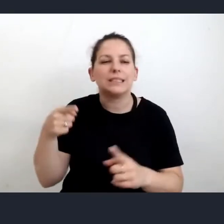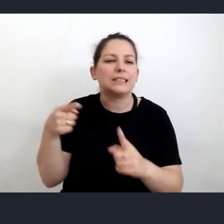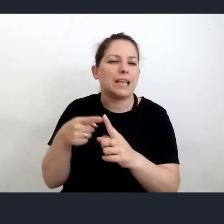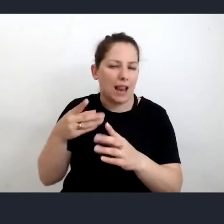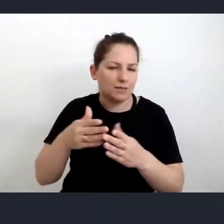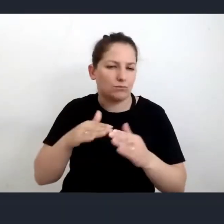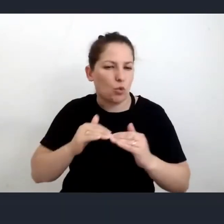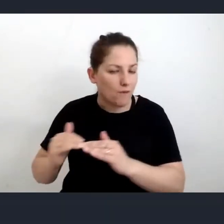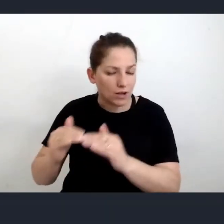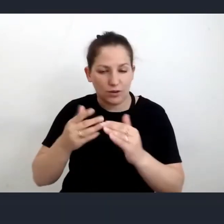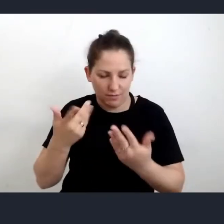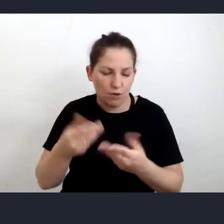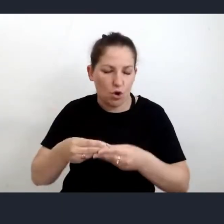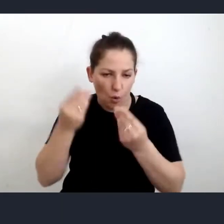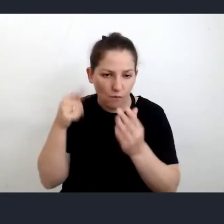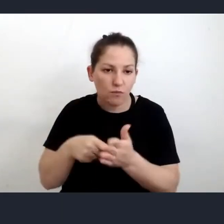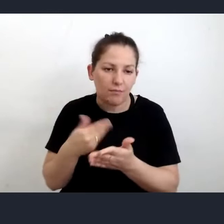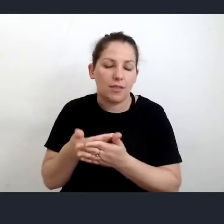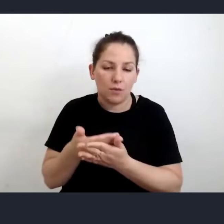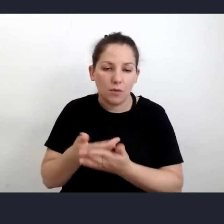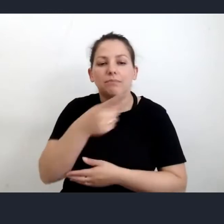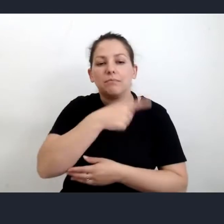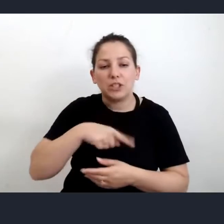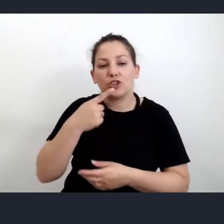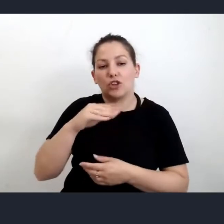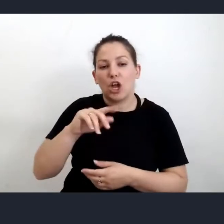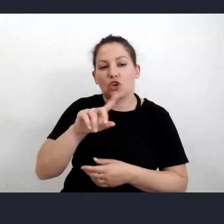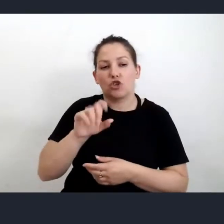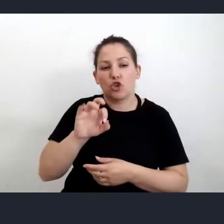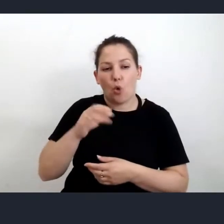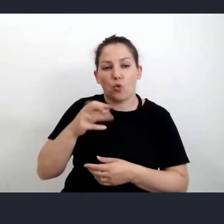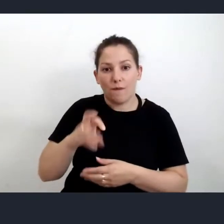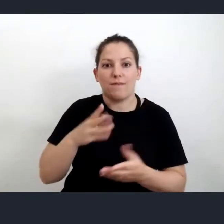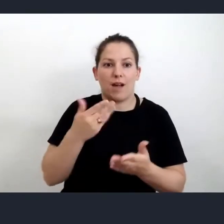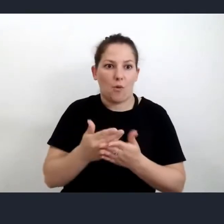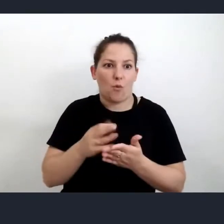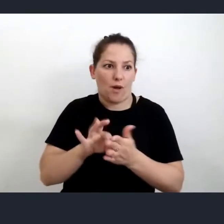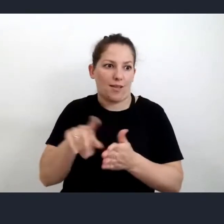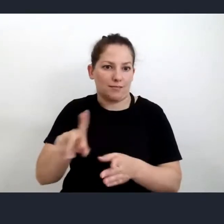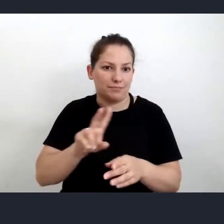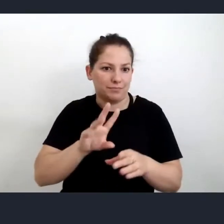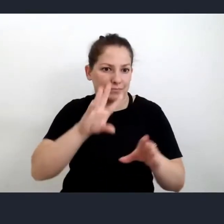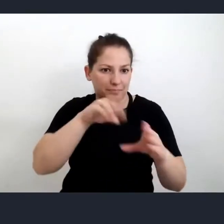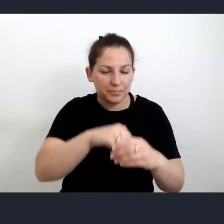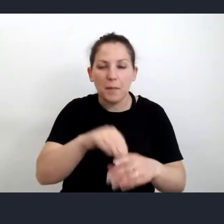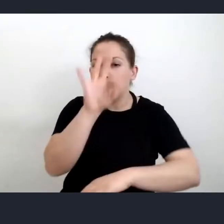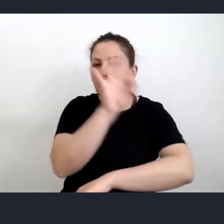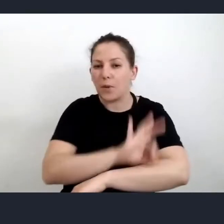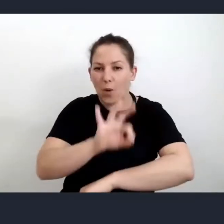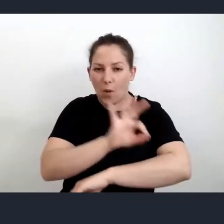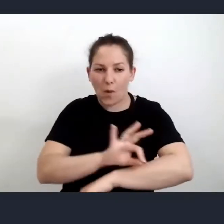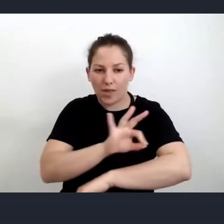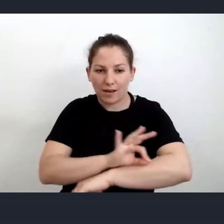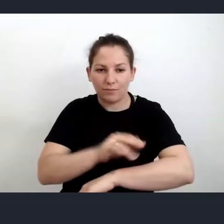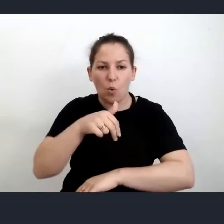dlatego nie dziwi nas to, że Dzierżoniów przystąpił właśnie do tego projektu urbactowskiego